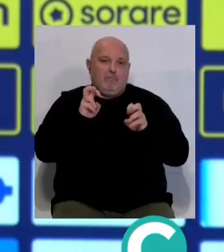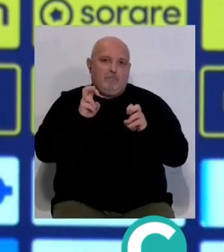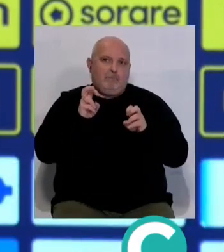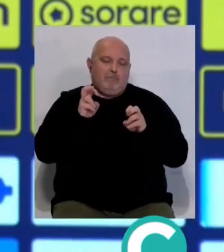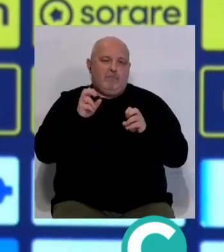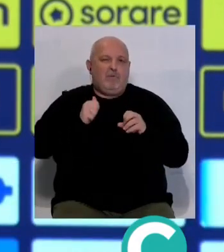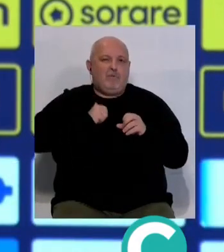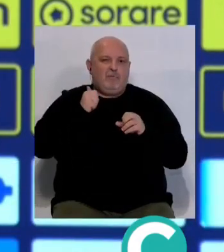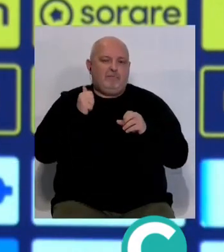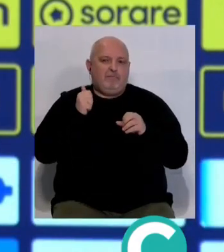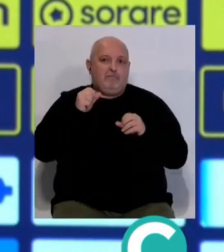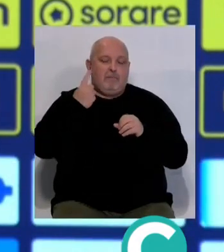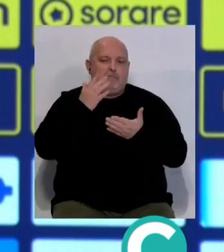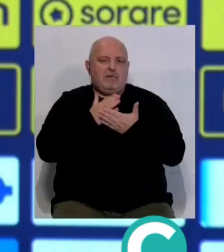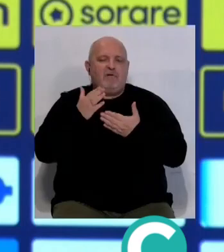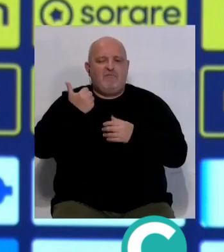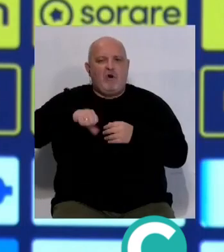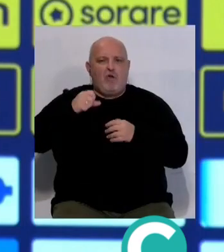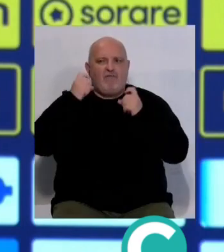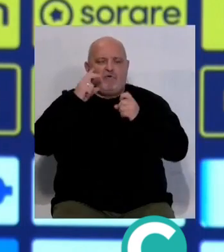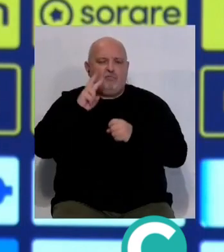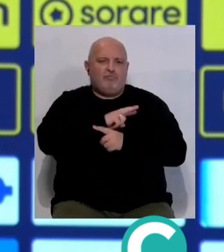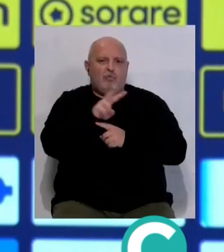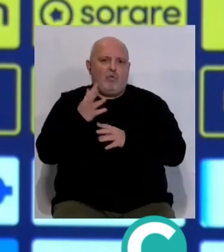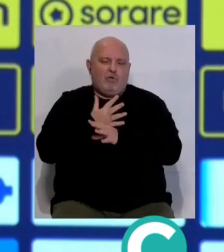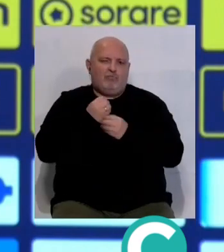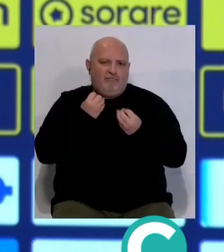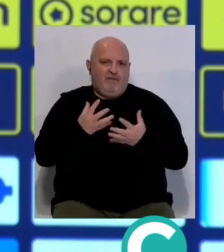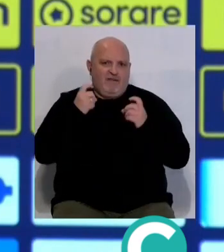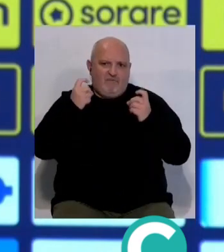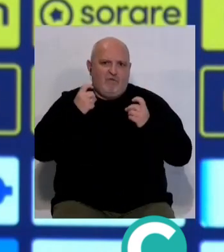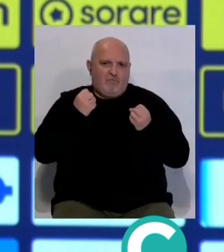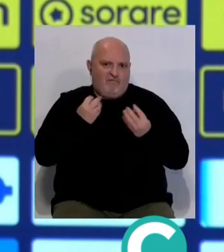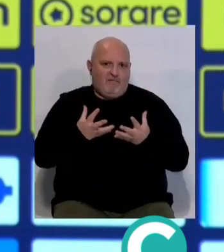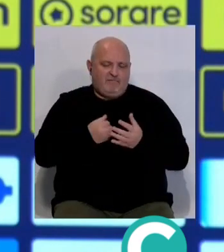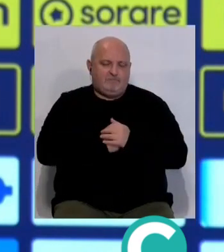ocasiones que tuvimos el primer tiempo pero valoro el esfuerzo valoro bueno no conceder